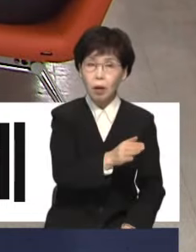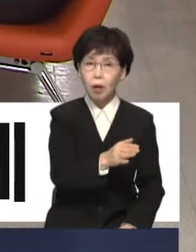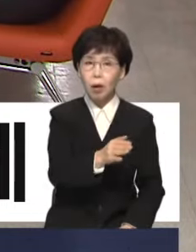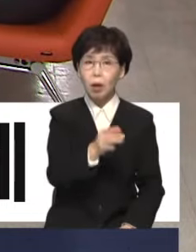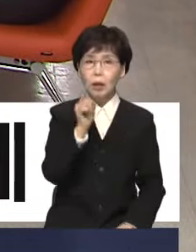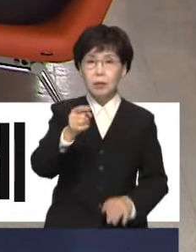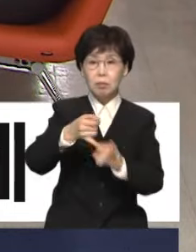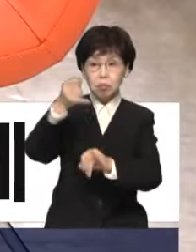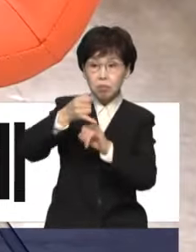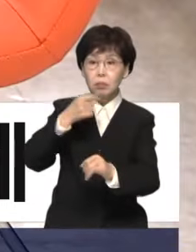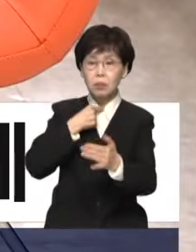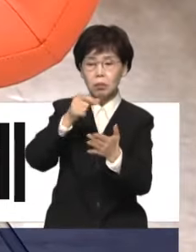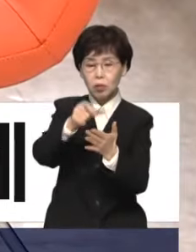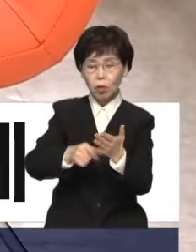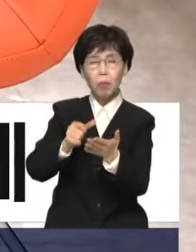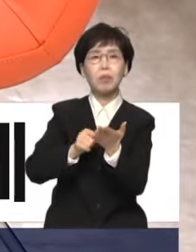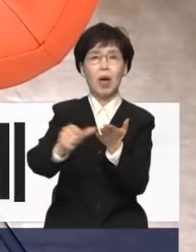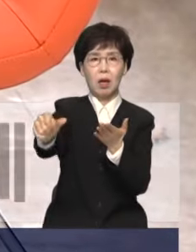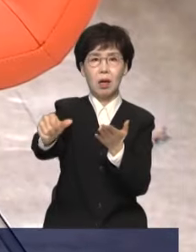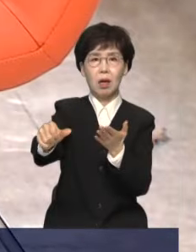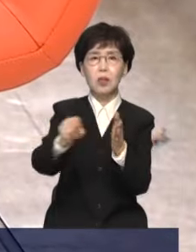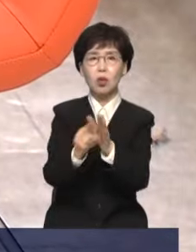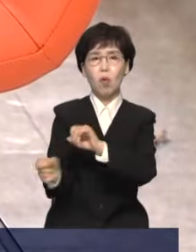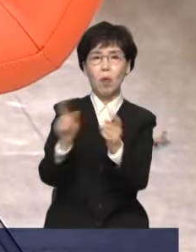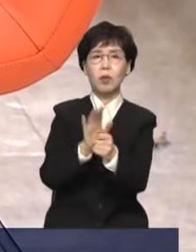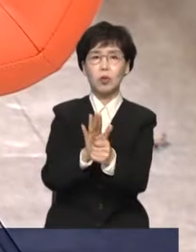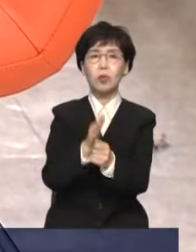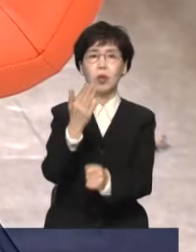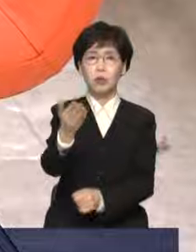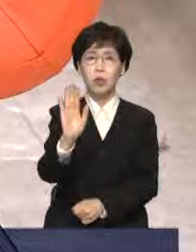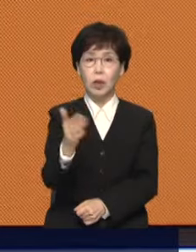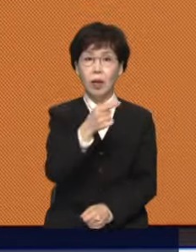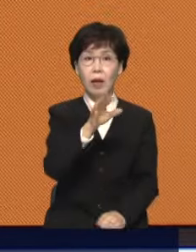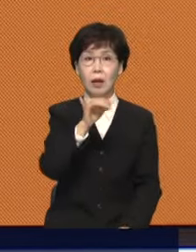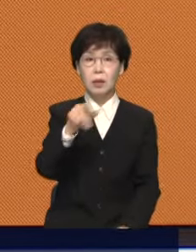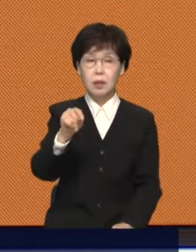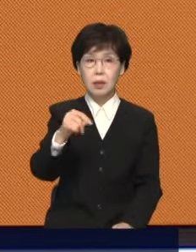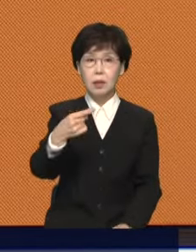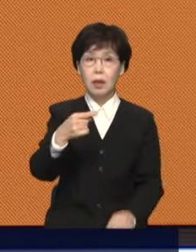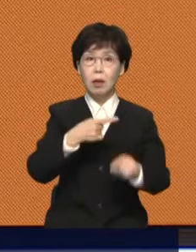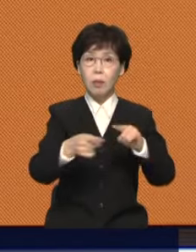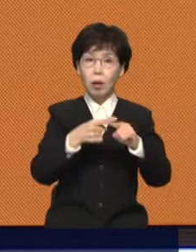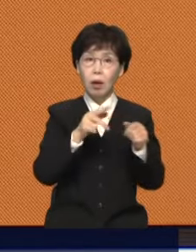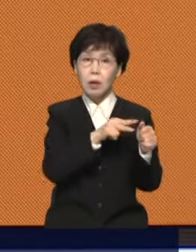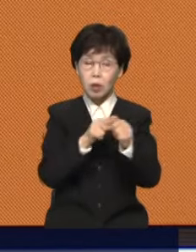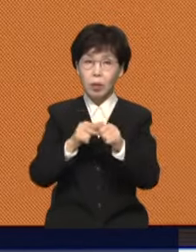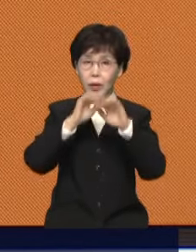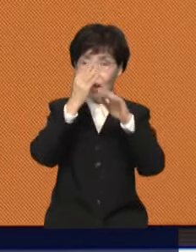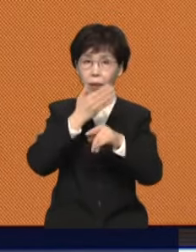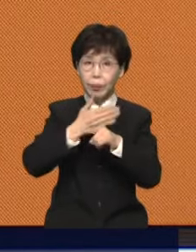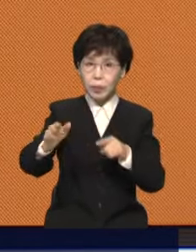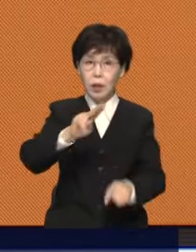등 신용회복 지원이 이루어집니다. 나이스 평가 점수는 개인 상환을 끝낸